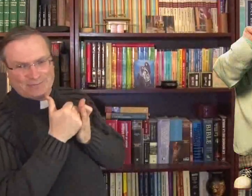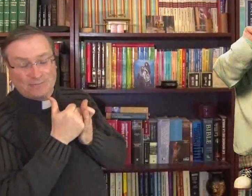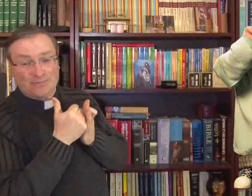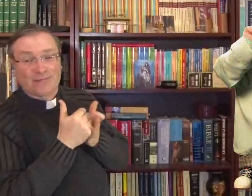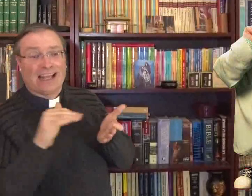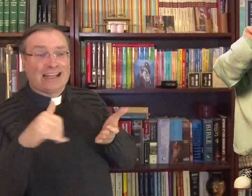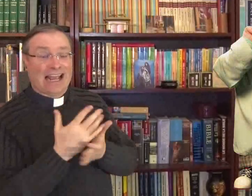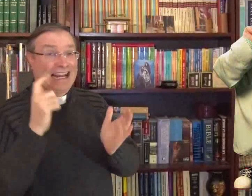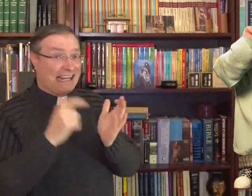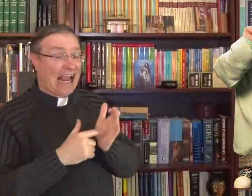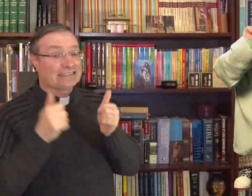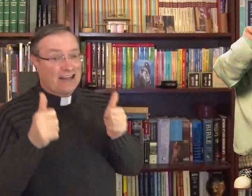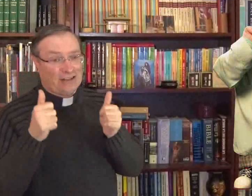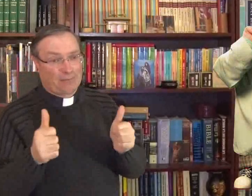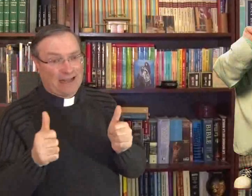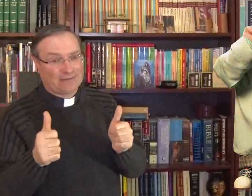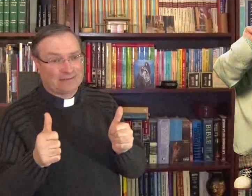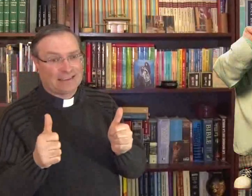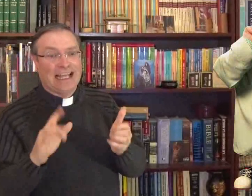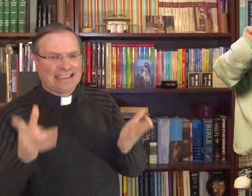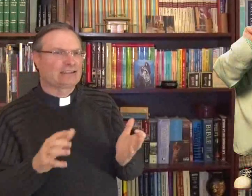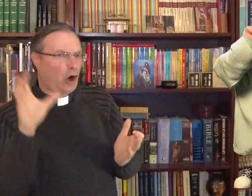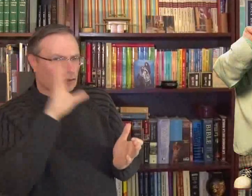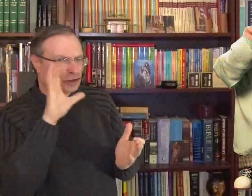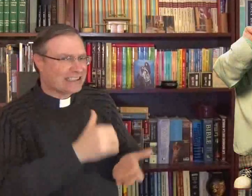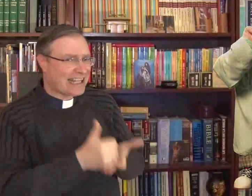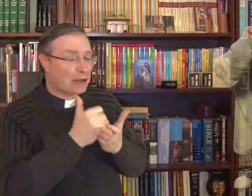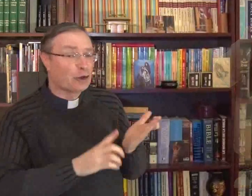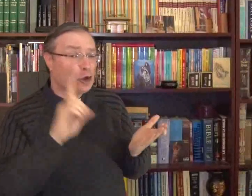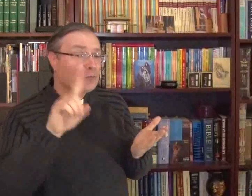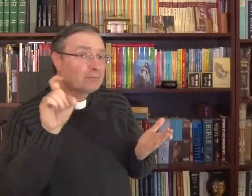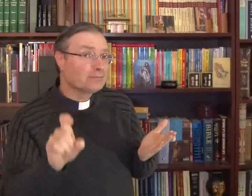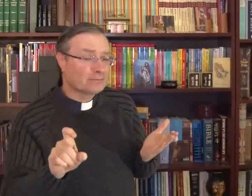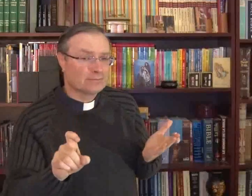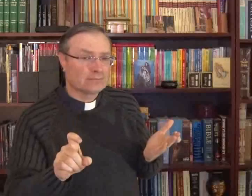Car quand ça va bien, est-ce qu'on cherche l’aide de Dieu?